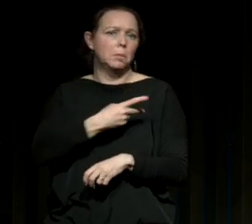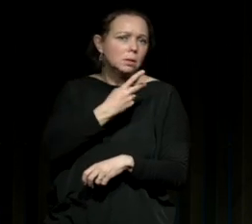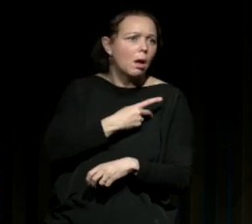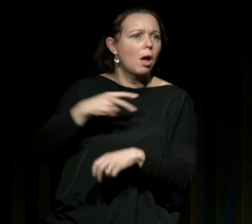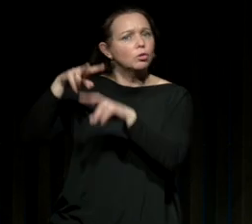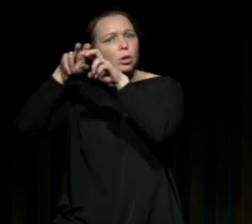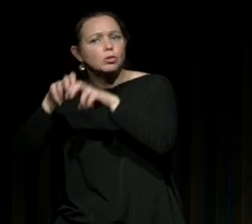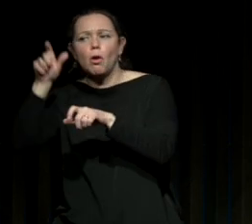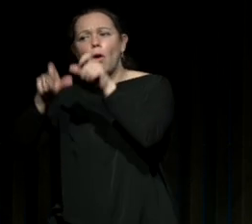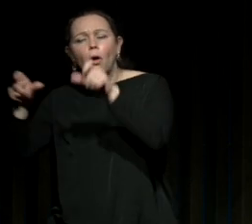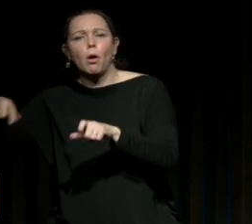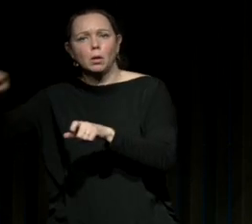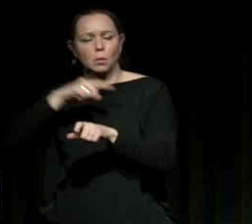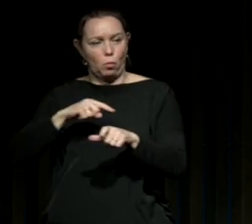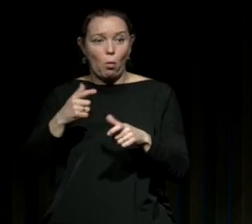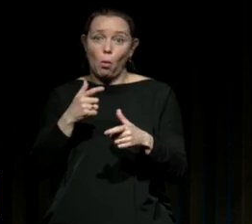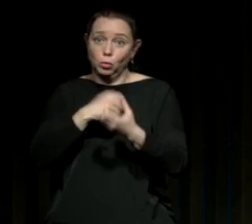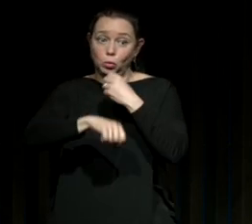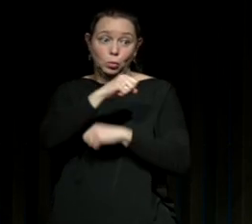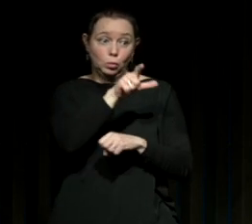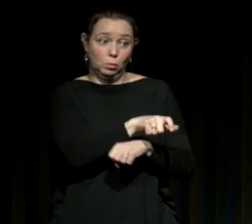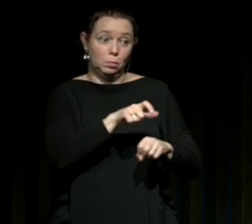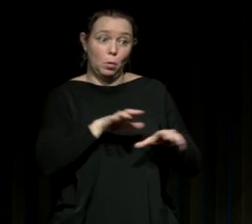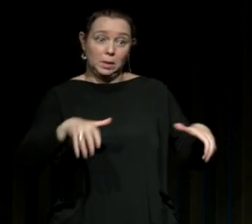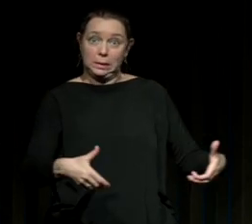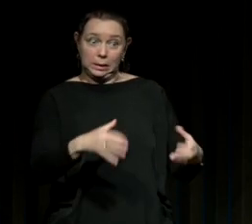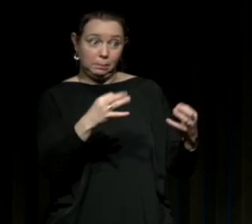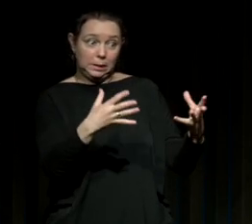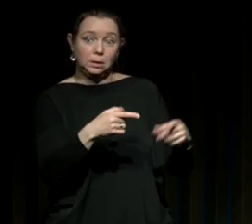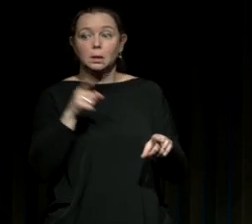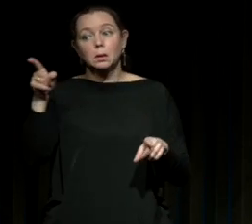dans la prise en charge de l'obésité qui sont en train de se mettre en place comme ça une